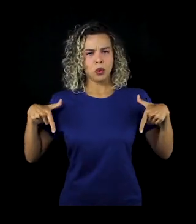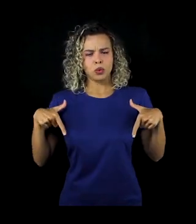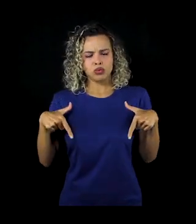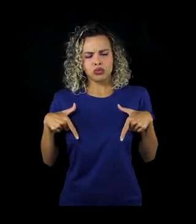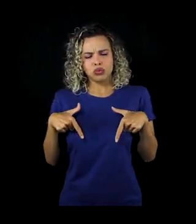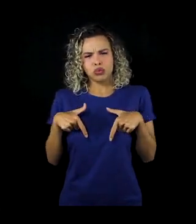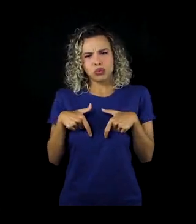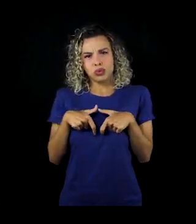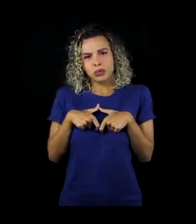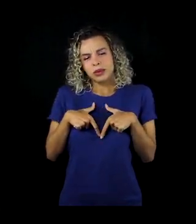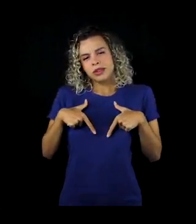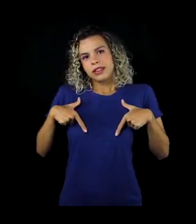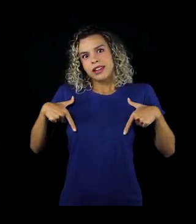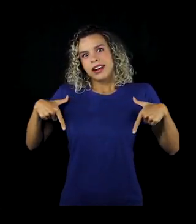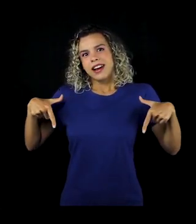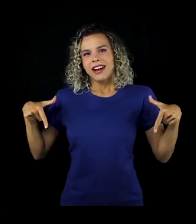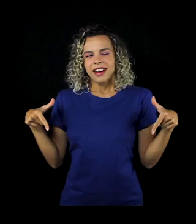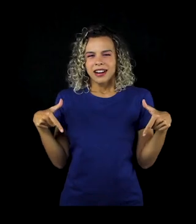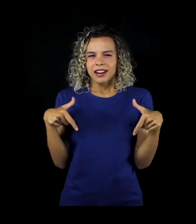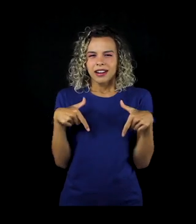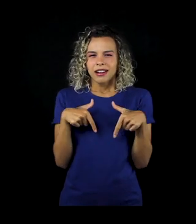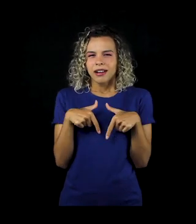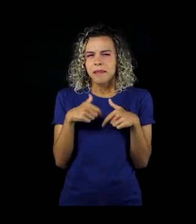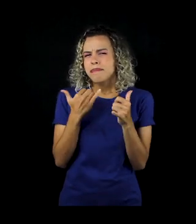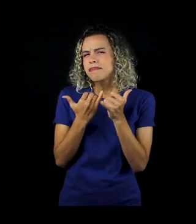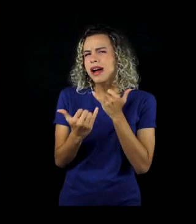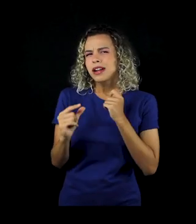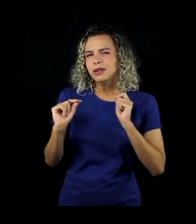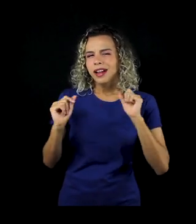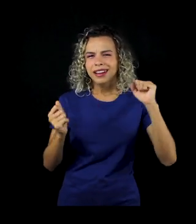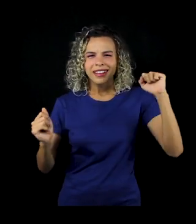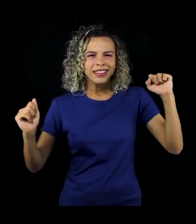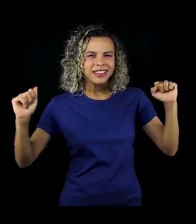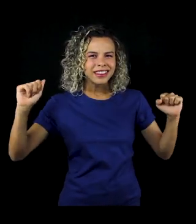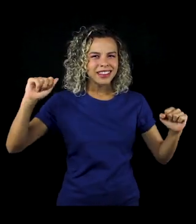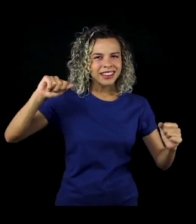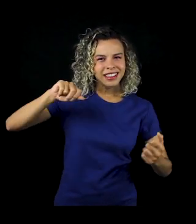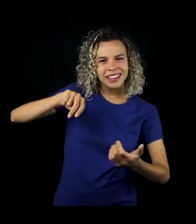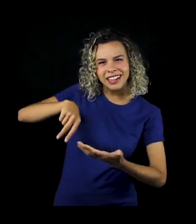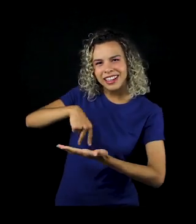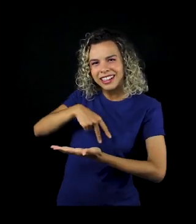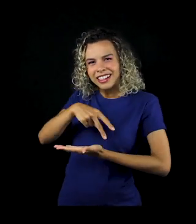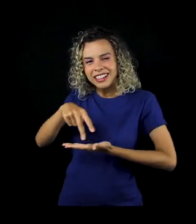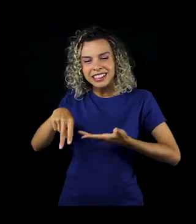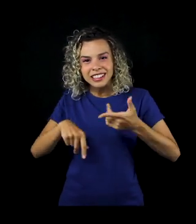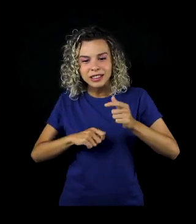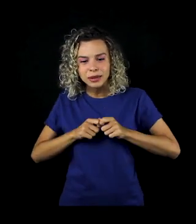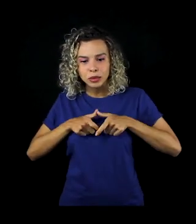assim como uma dança. Subindo e descendo a estrela, como se ela